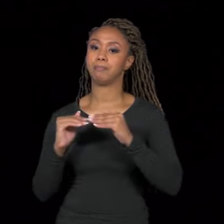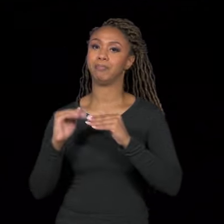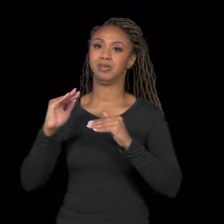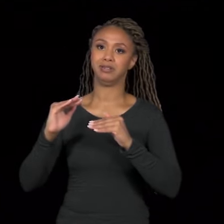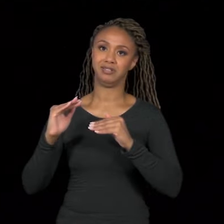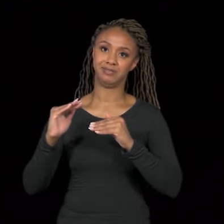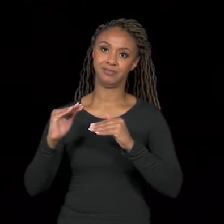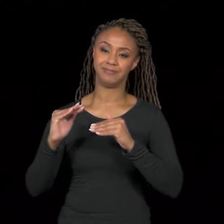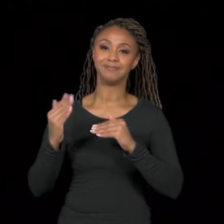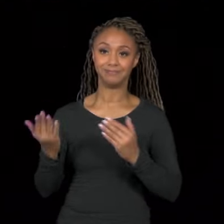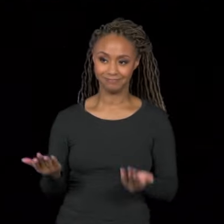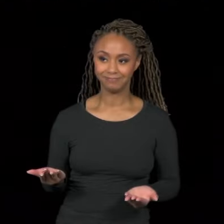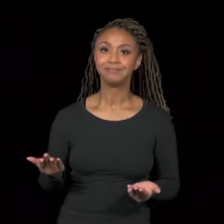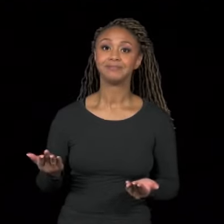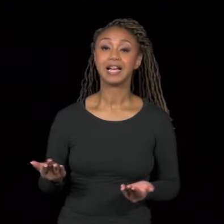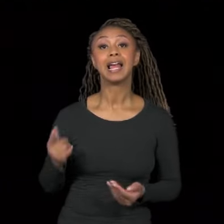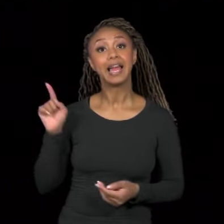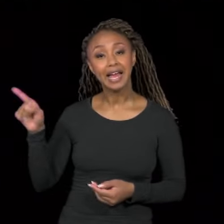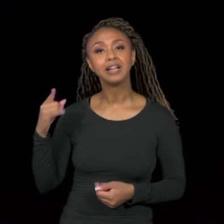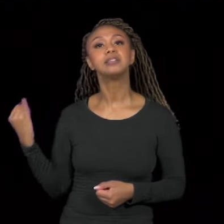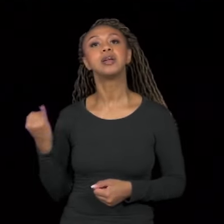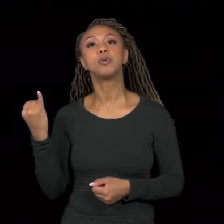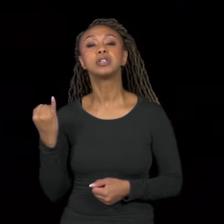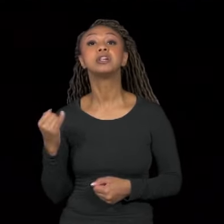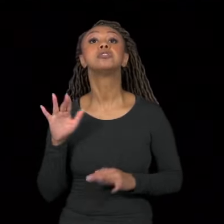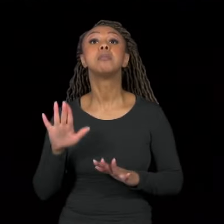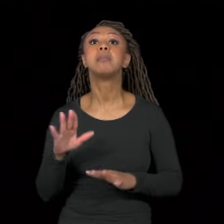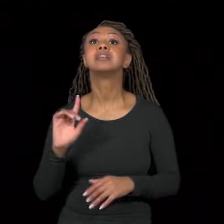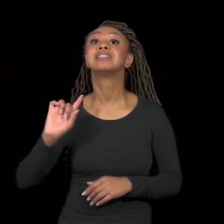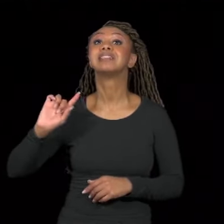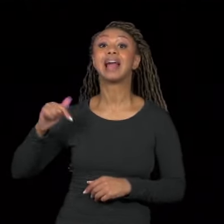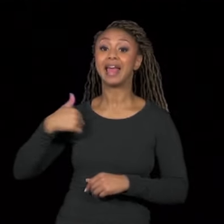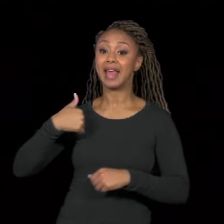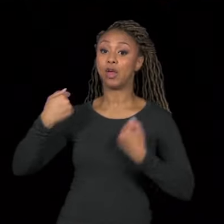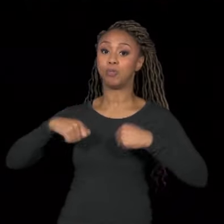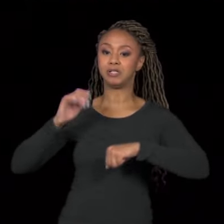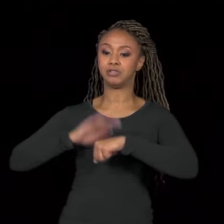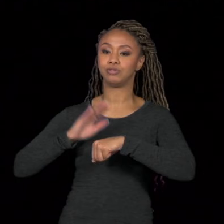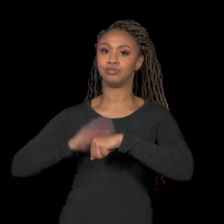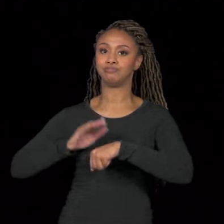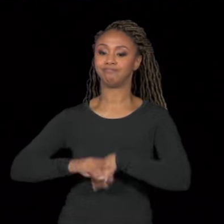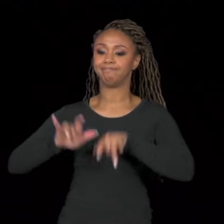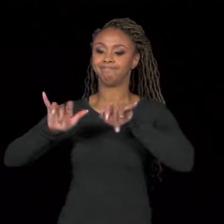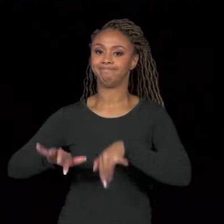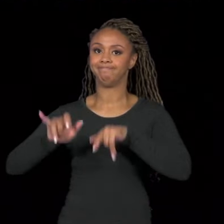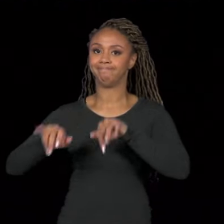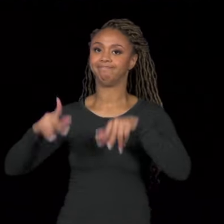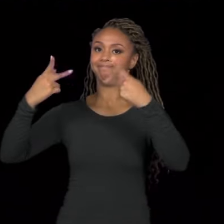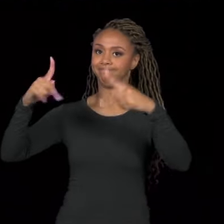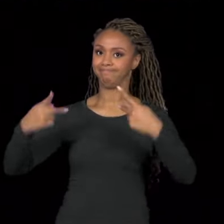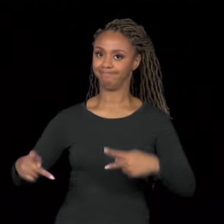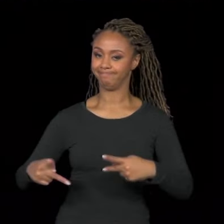MODELAR O DE RELACIONAMENTO. SÓ QUE ISSO AQUI VAI TER QUE SER IMPLEMENTADO NA PROGRAMAÇÃO. É IMPORTANTE QUE FIQUE EXPLÍCITO